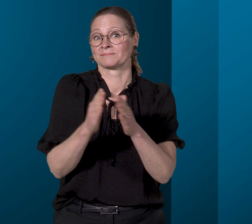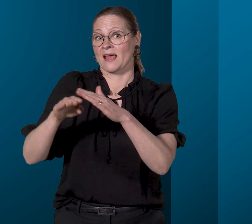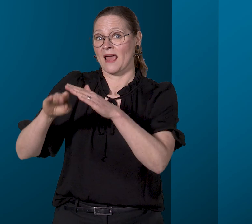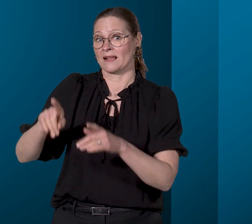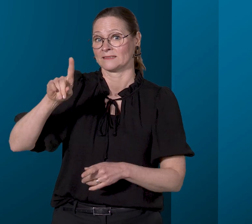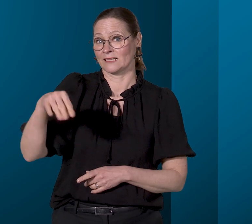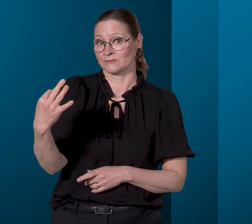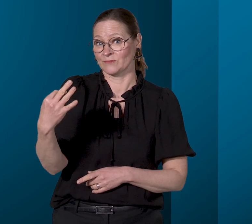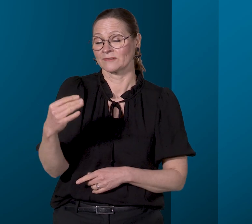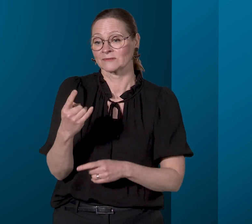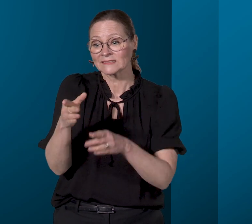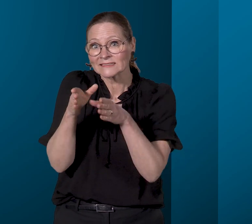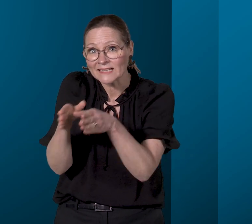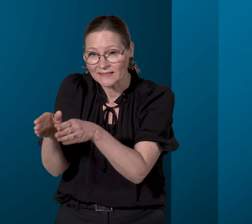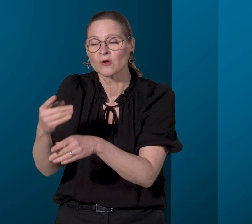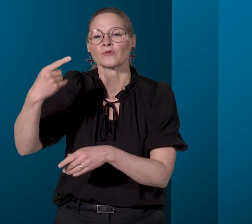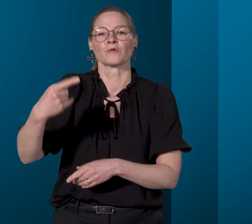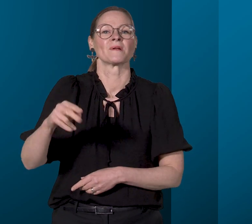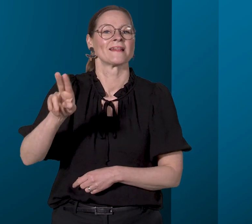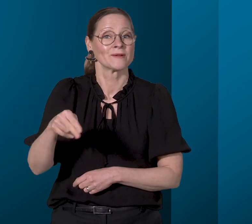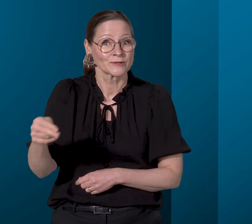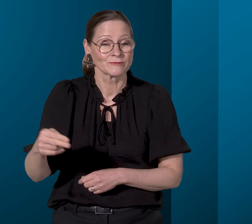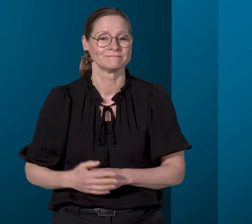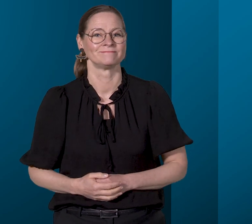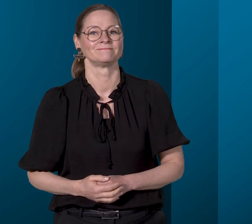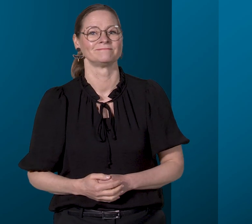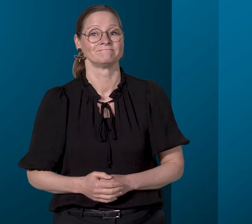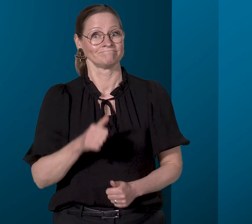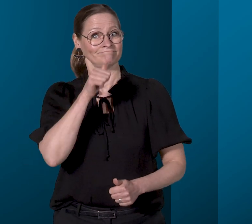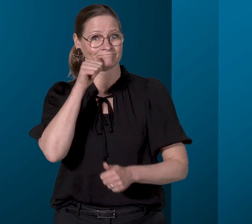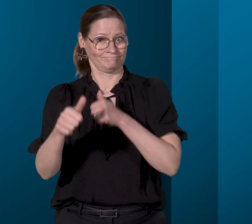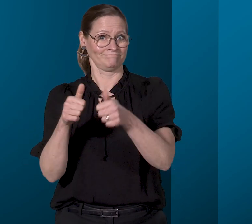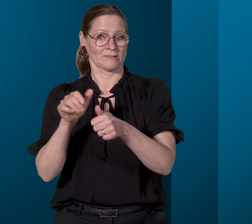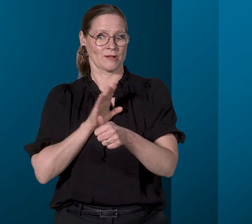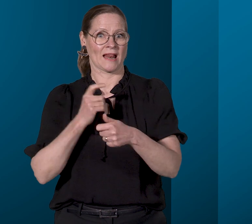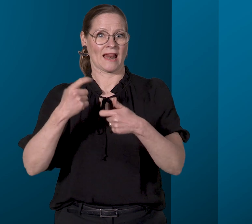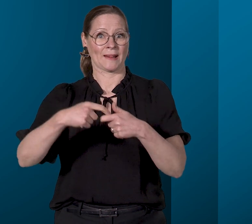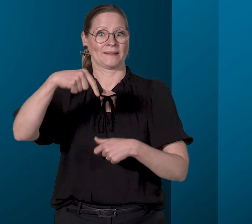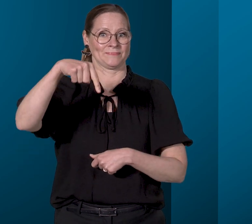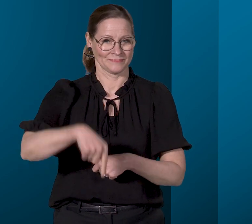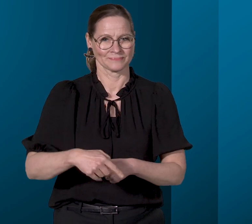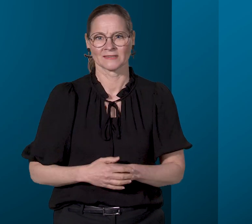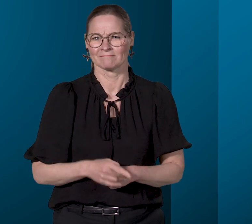ja alle 18-vuotiaiden 10 euroa. Ilmoittautumaan pääset alla olevasta linkistä.